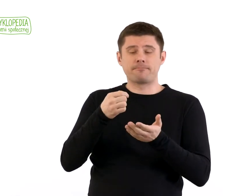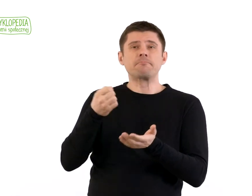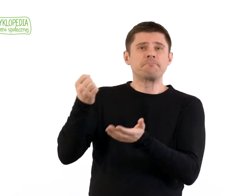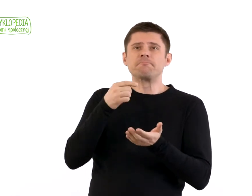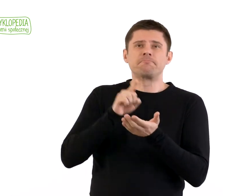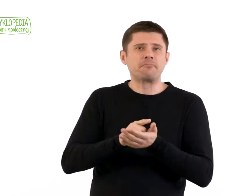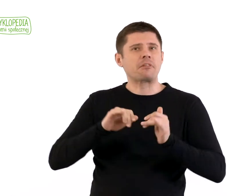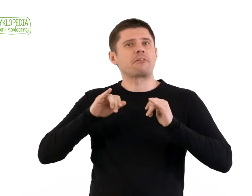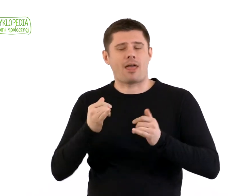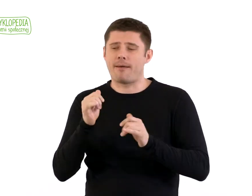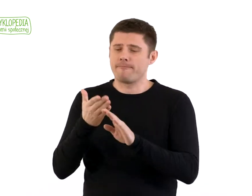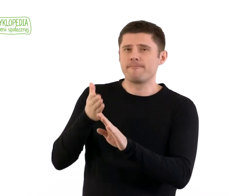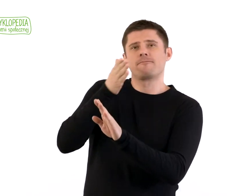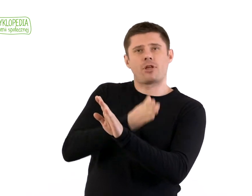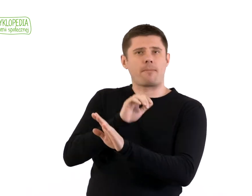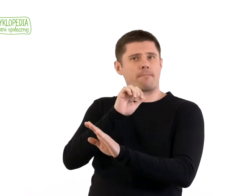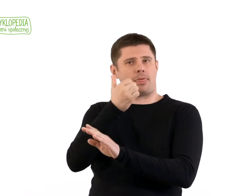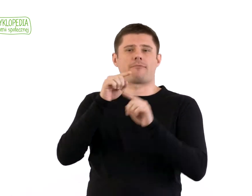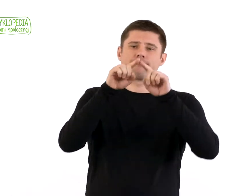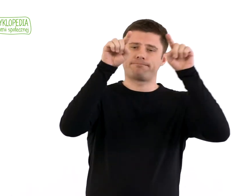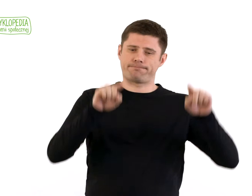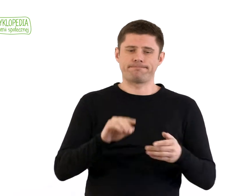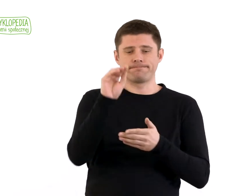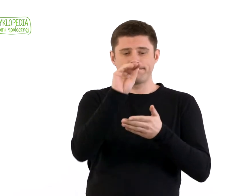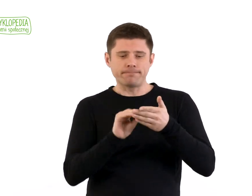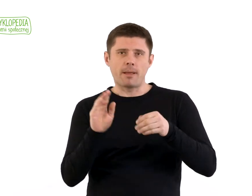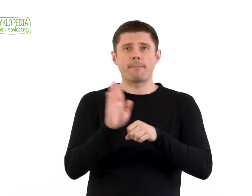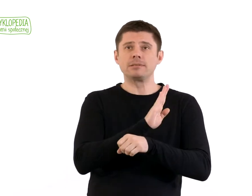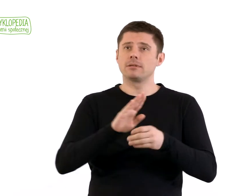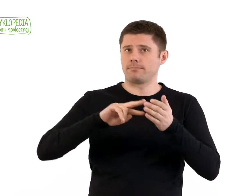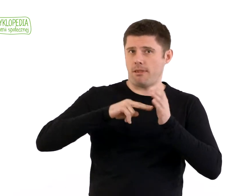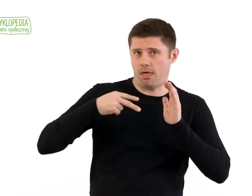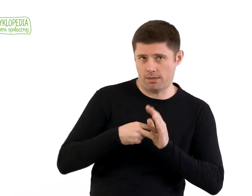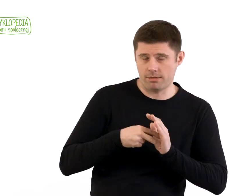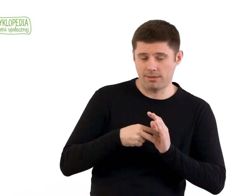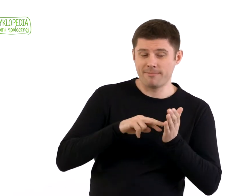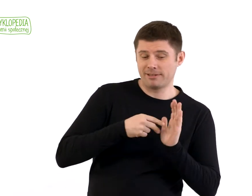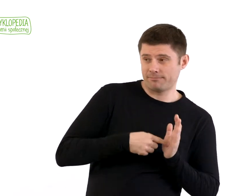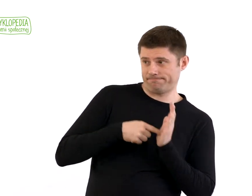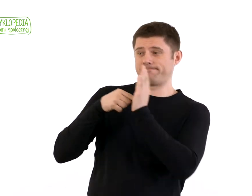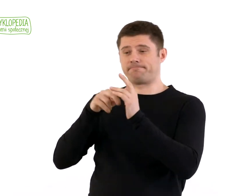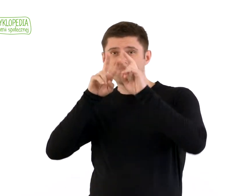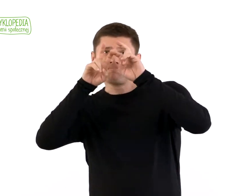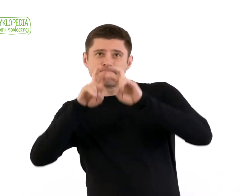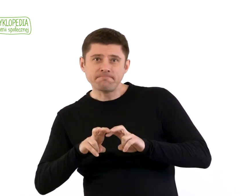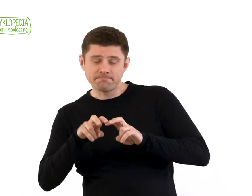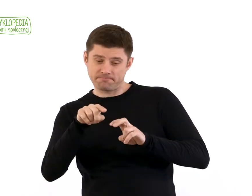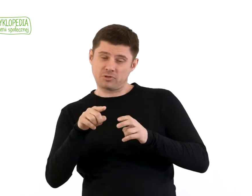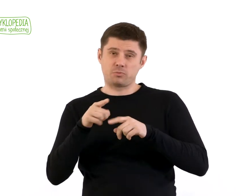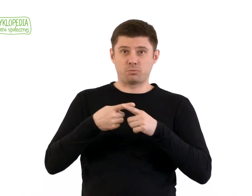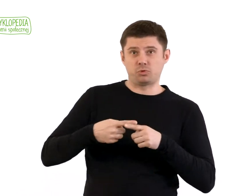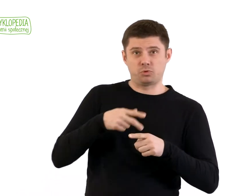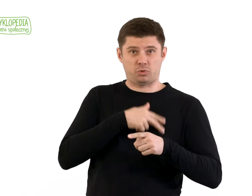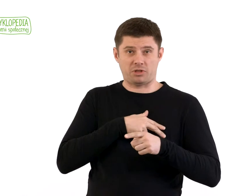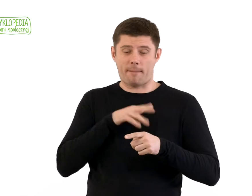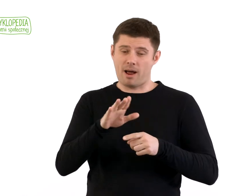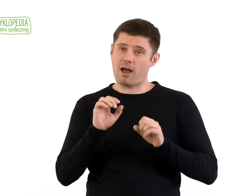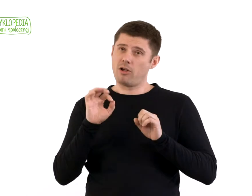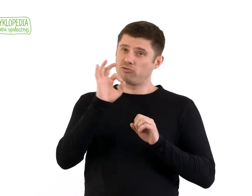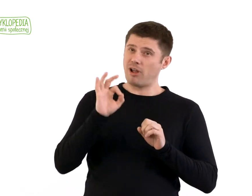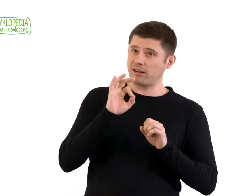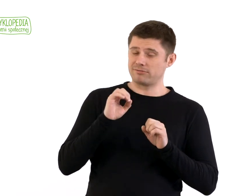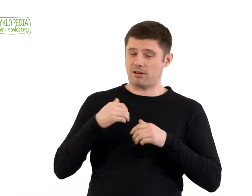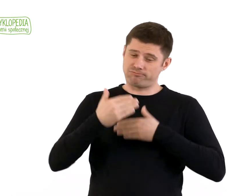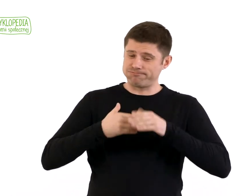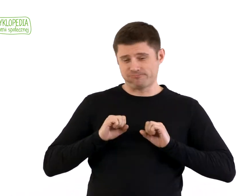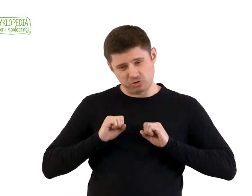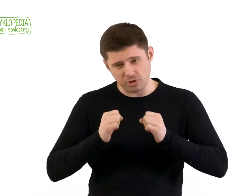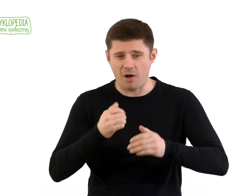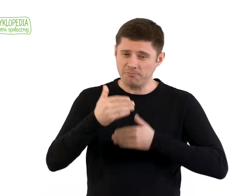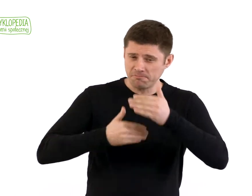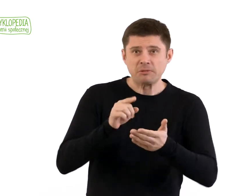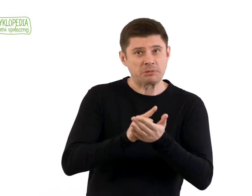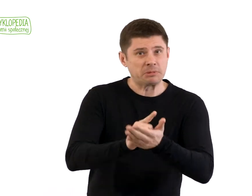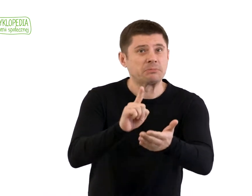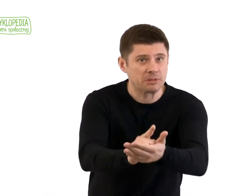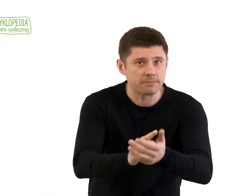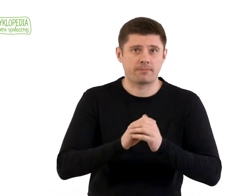Środki te można uzyskać po przygotowaniu biznesplanu, który pokaże, czy spółdzielnia ma szansę utrzymać się na rynku.